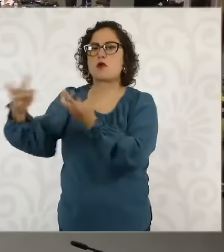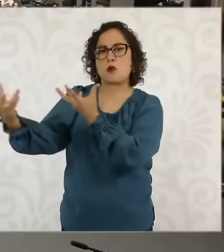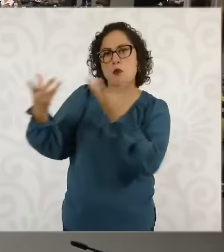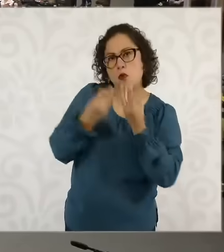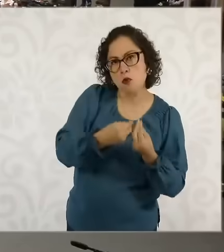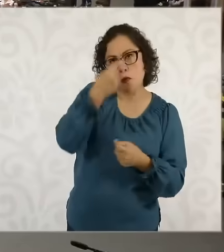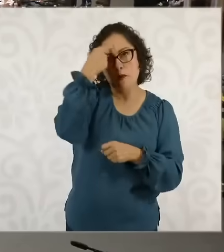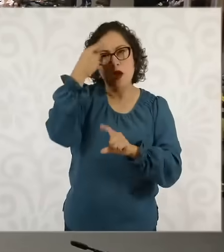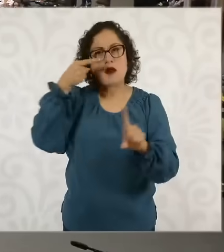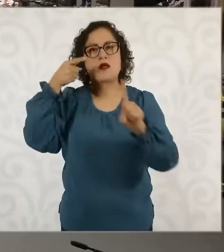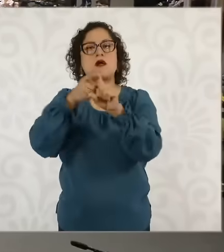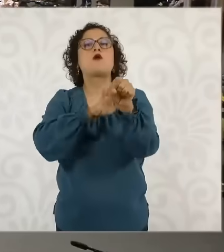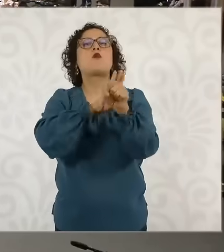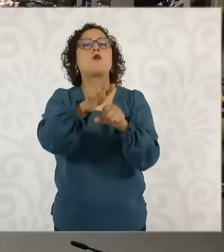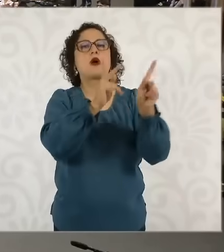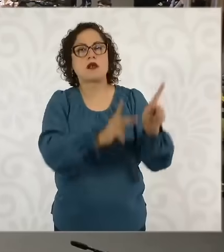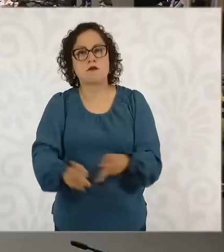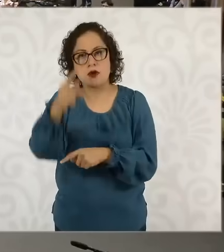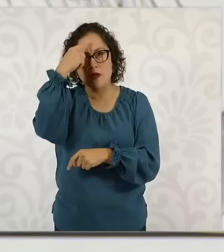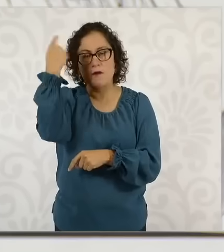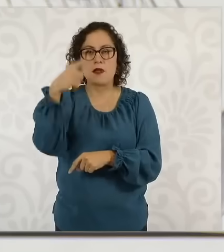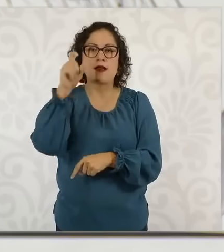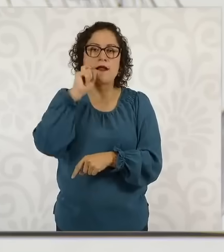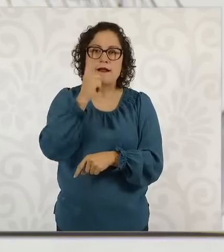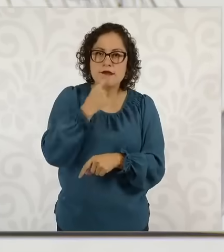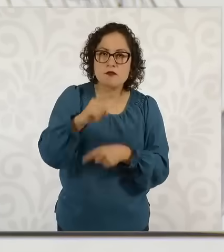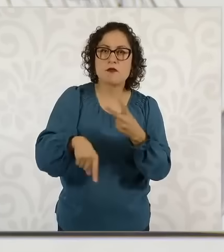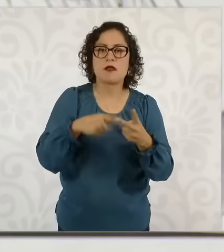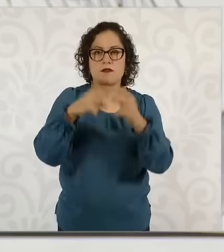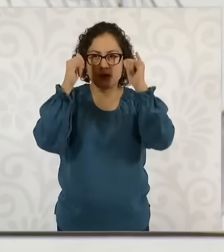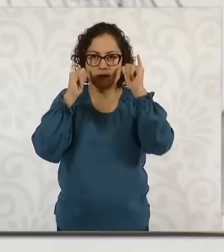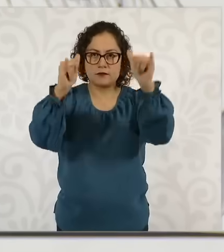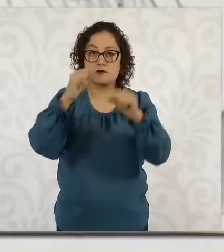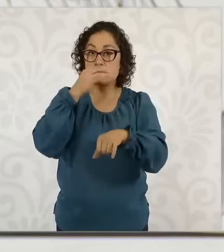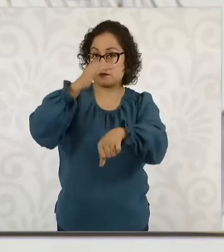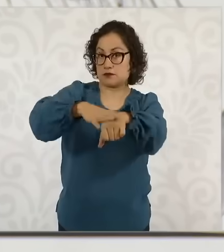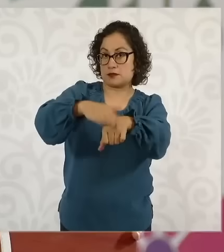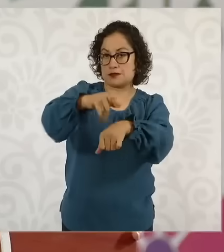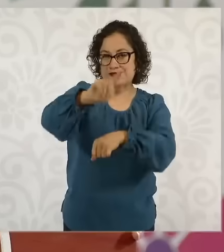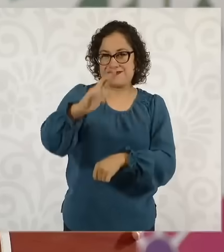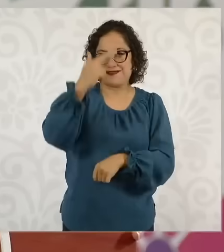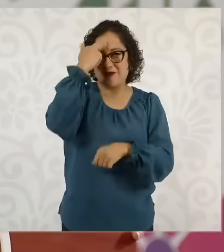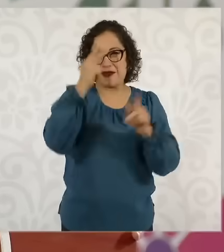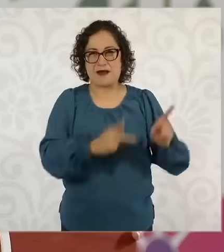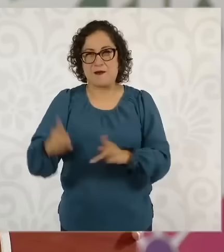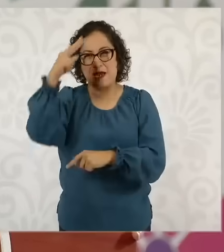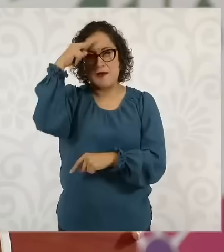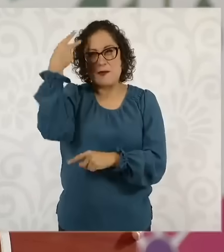jitomate como para el tema del ganado. Recuerden que el plan México con como esencia lo que planteó